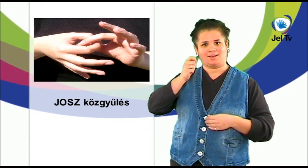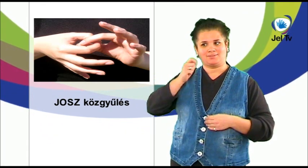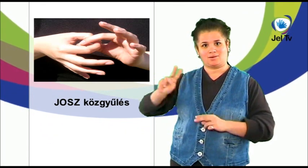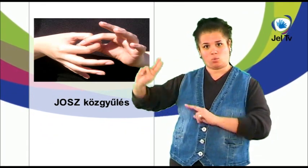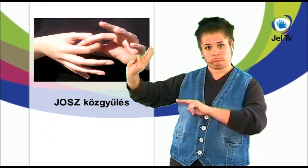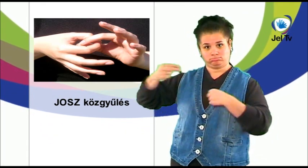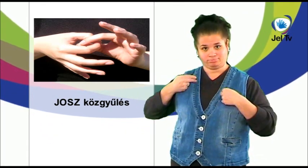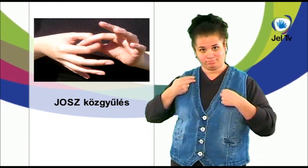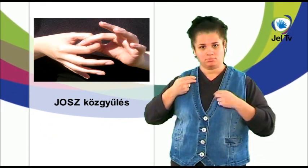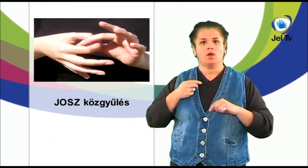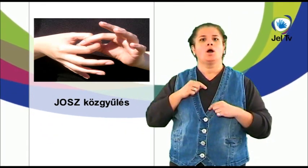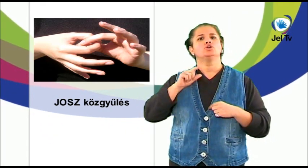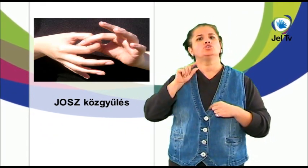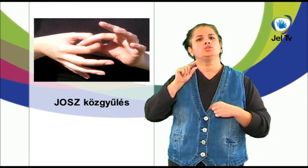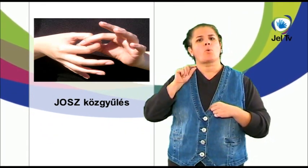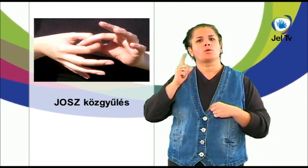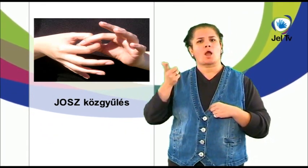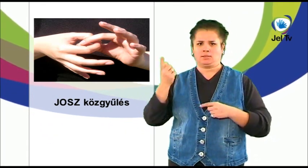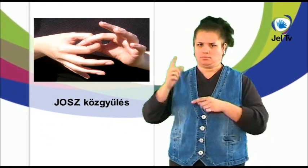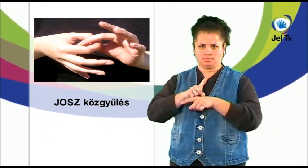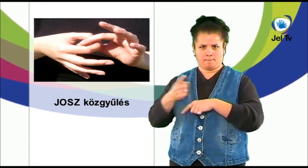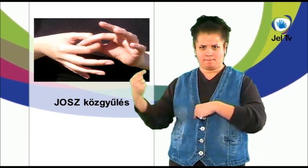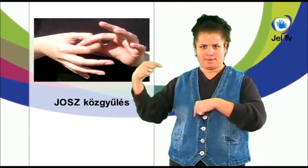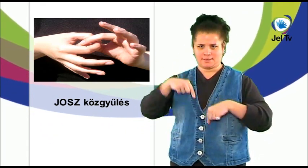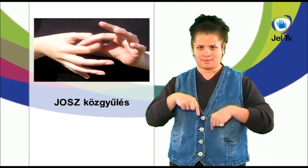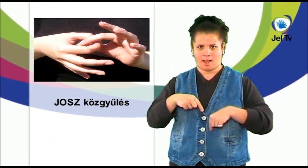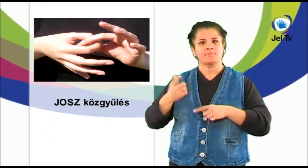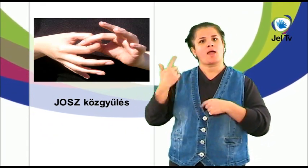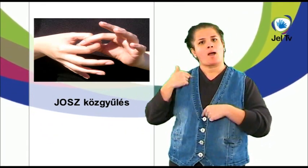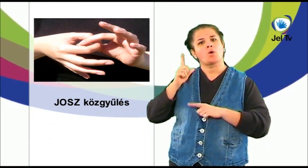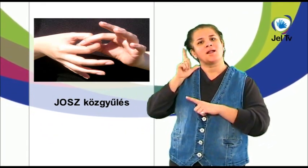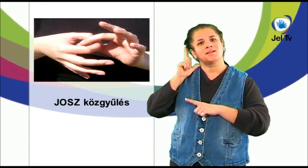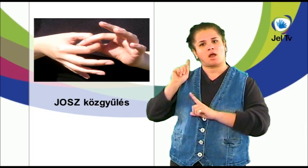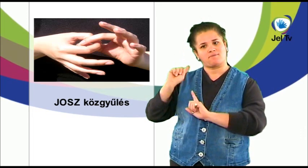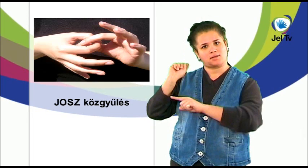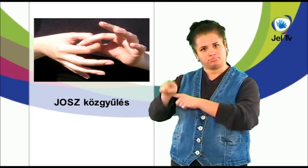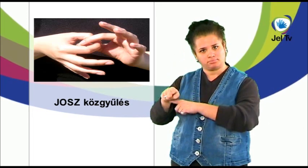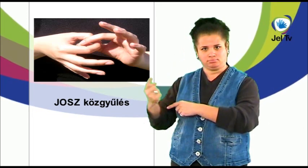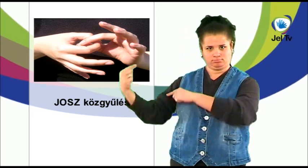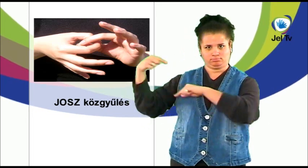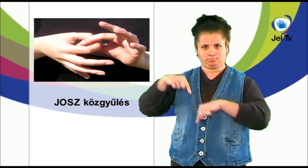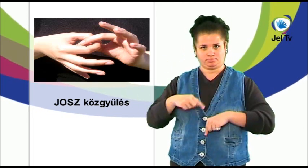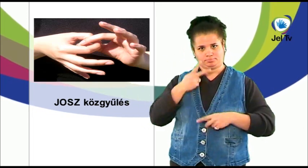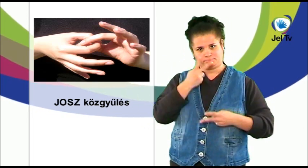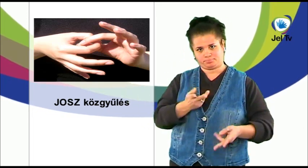Juhász Ferenc interjúra hívta Simon Katit, aki nem ért rá, helyette Litavecz Anna jött el.